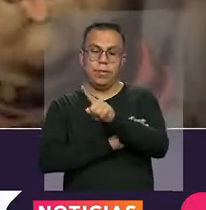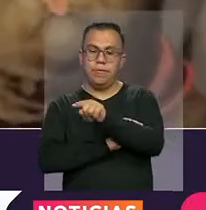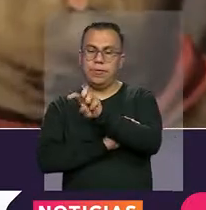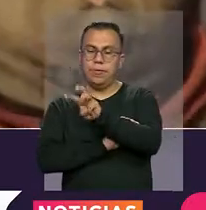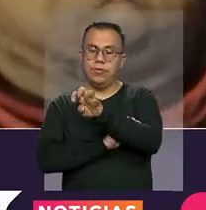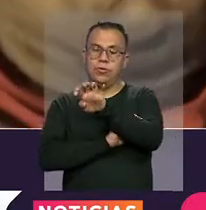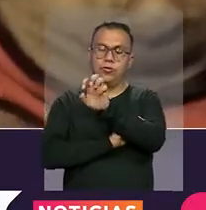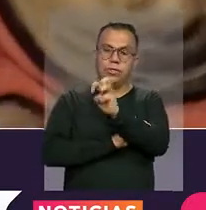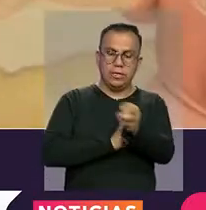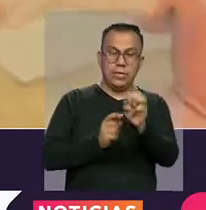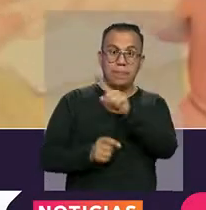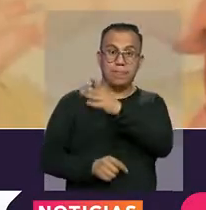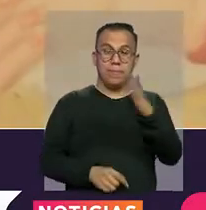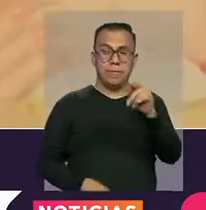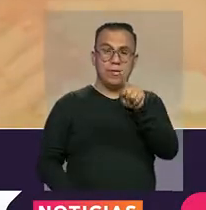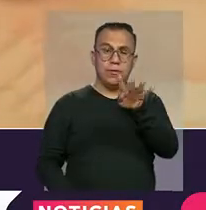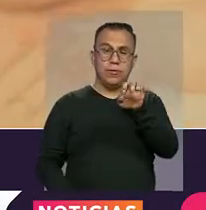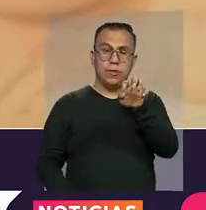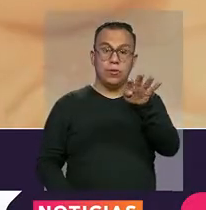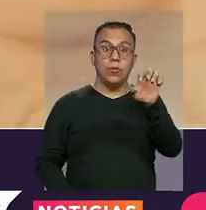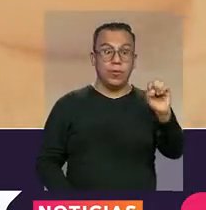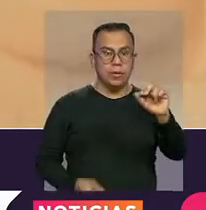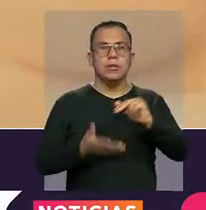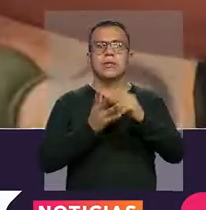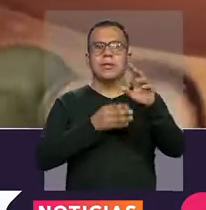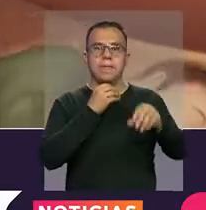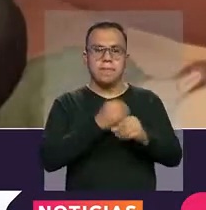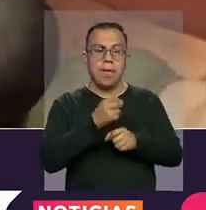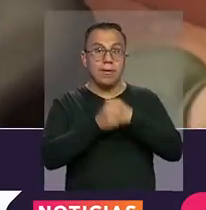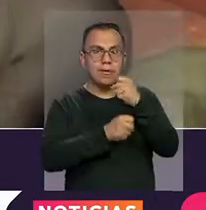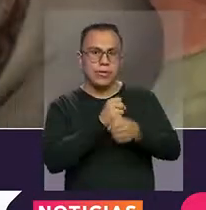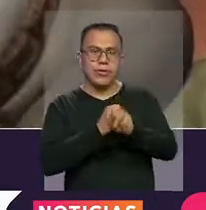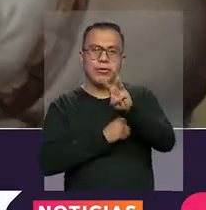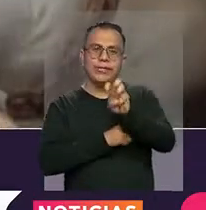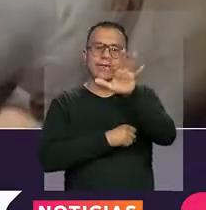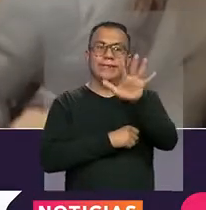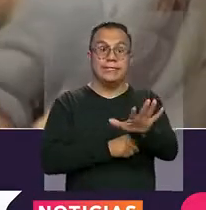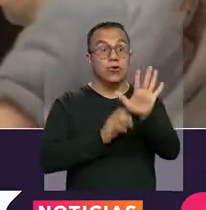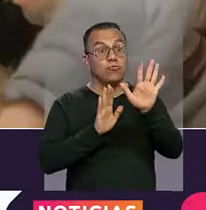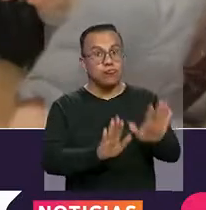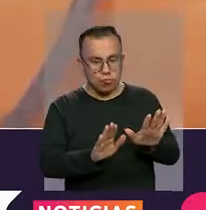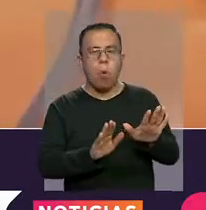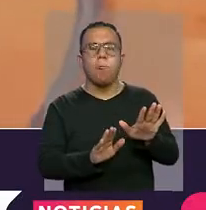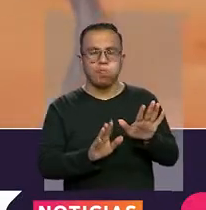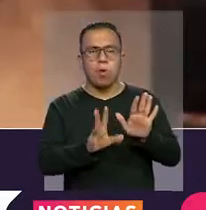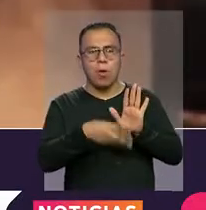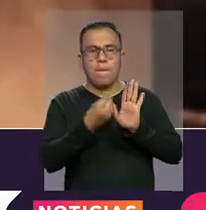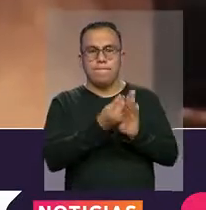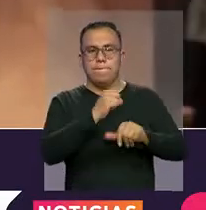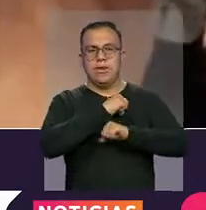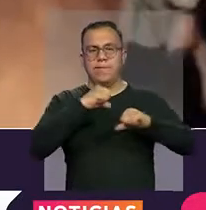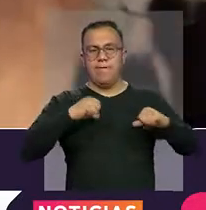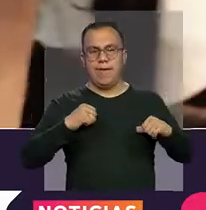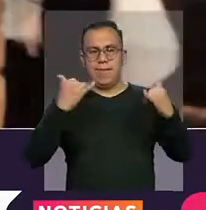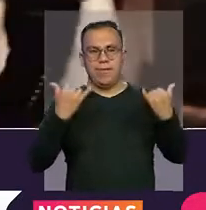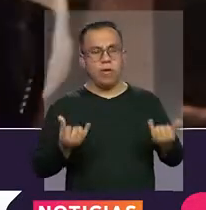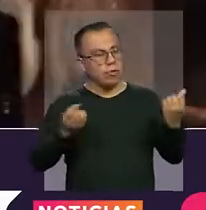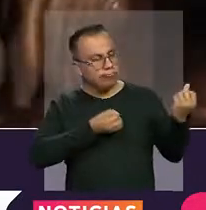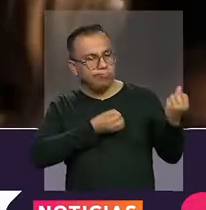MáS DE 120 HORAS DE HISTORIA DEL